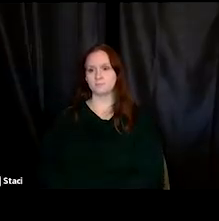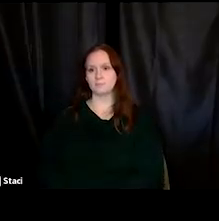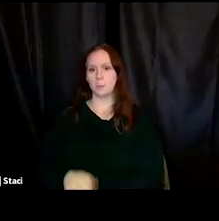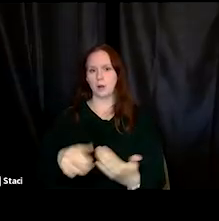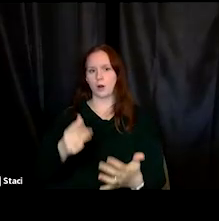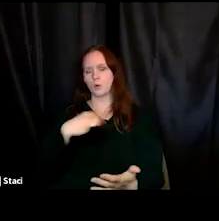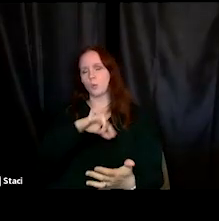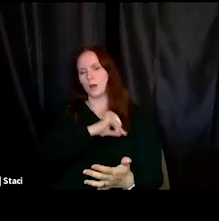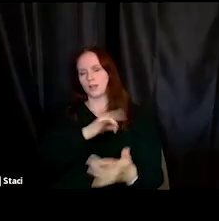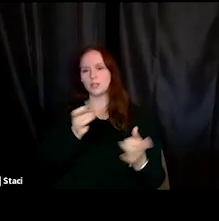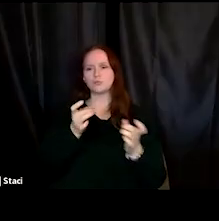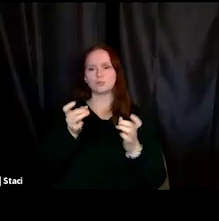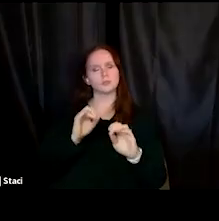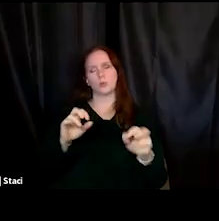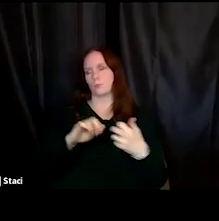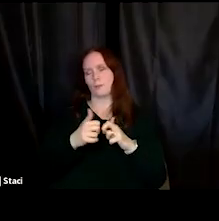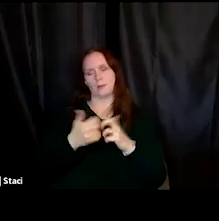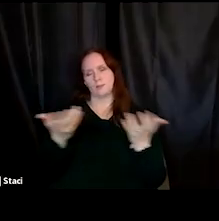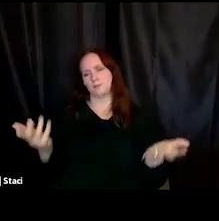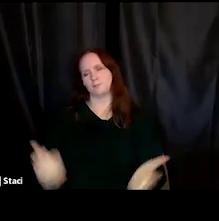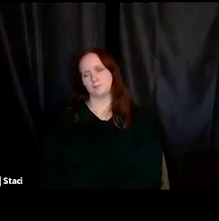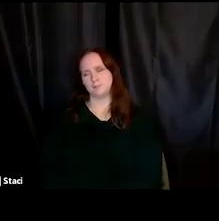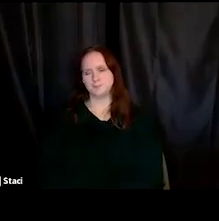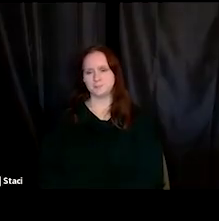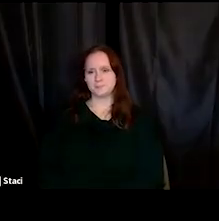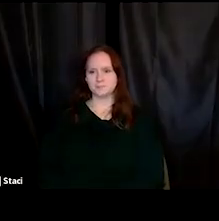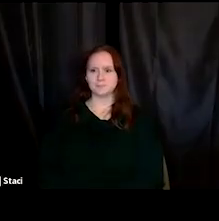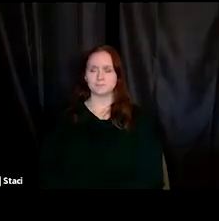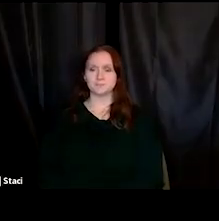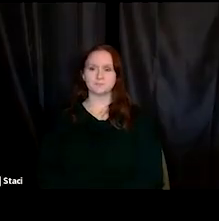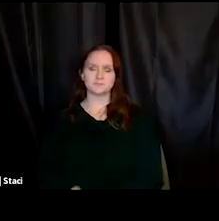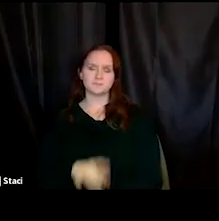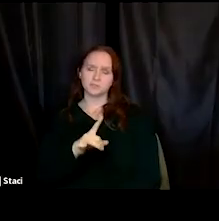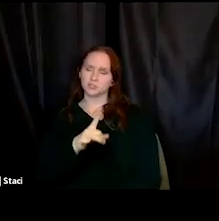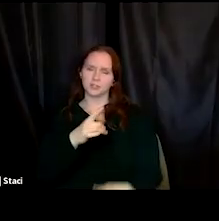¿Necesito hacerlo para cada solicitante?